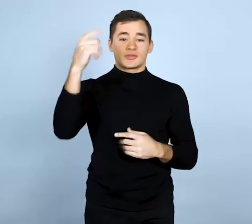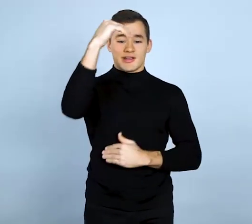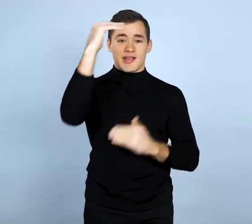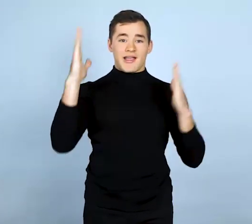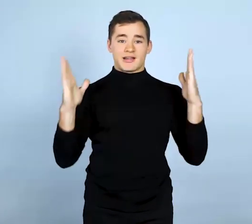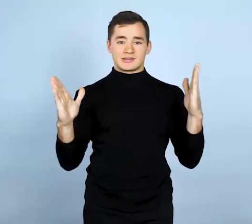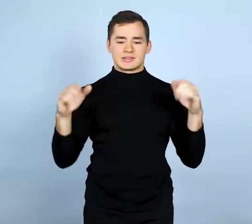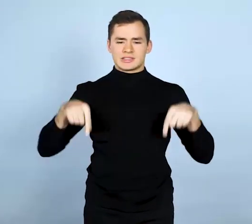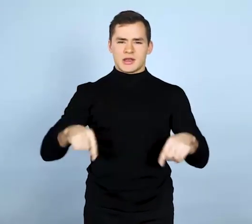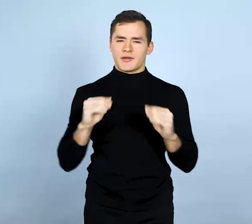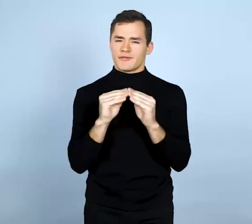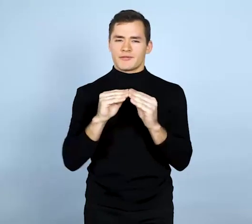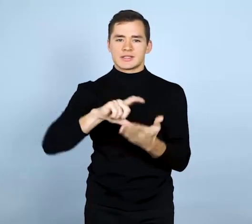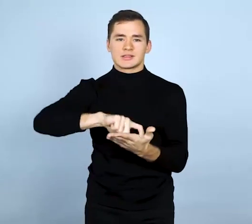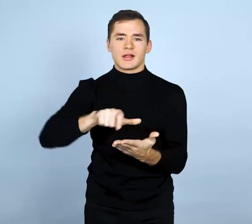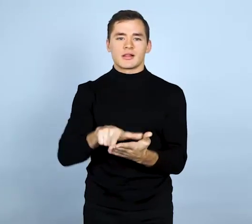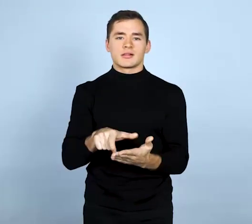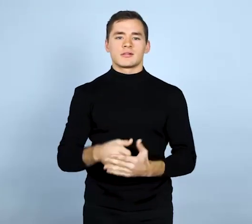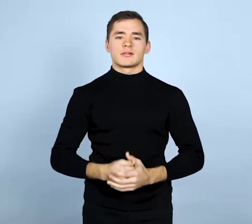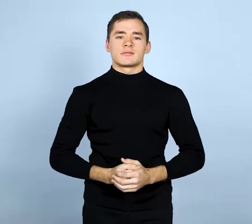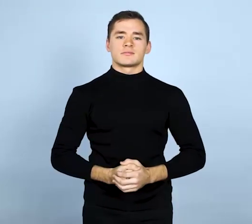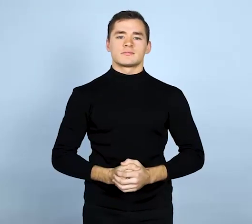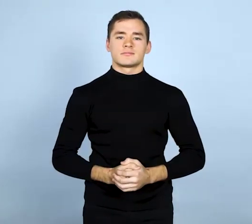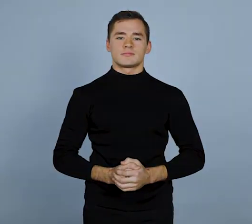экспонату в этом же зале